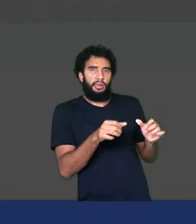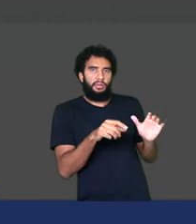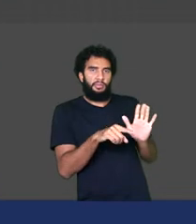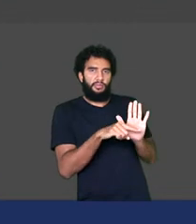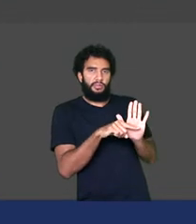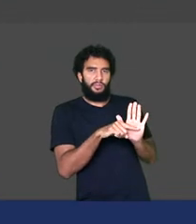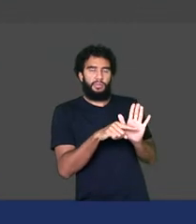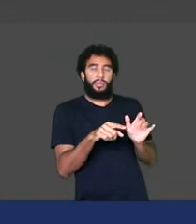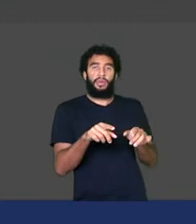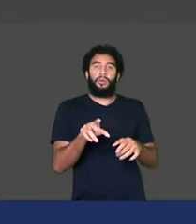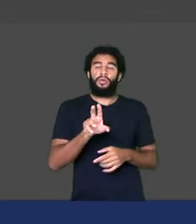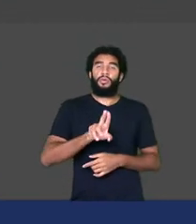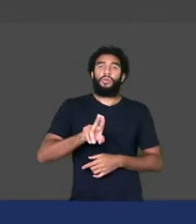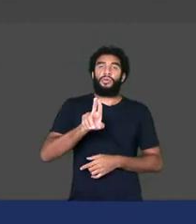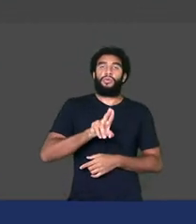LAVAGEM DE DINHEIRO, QUE